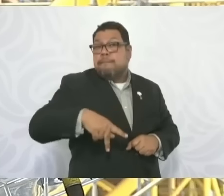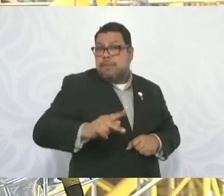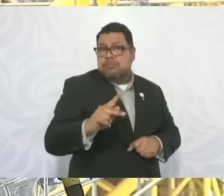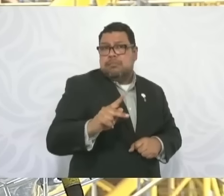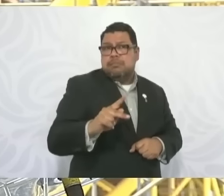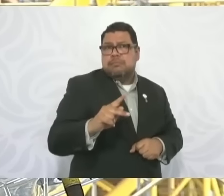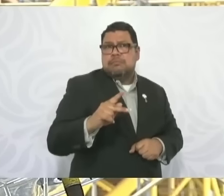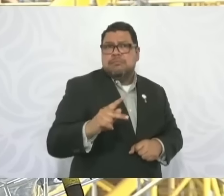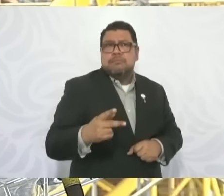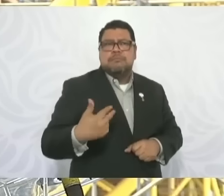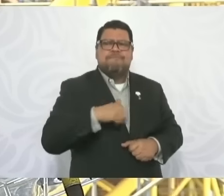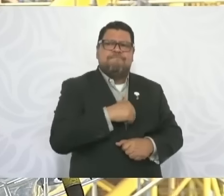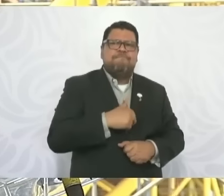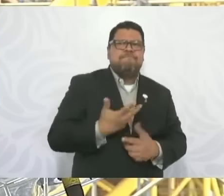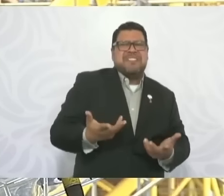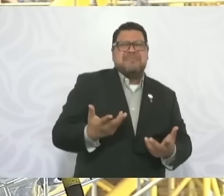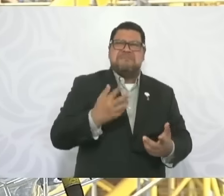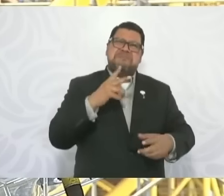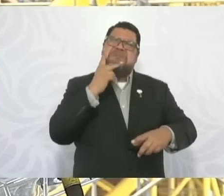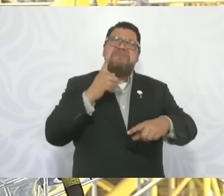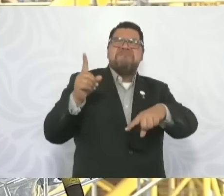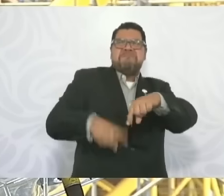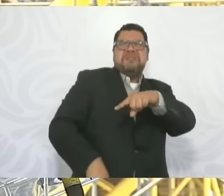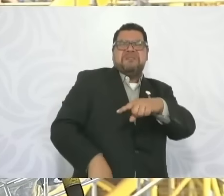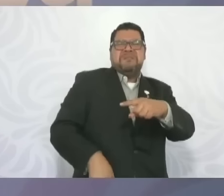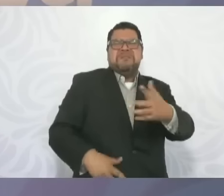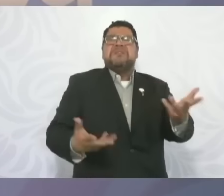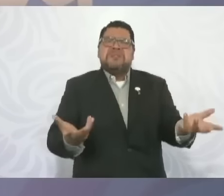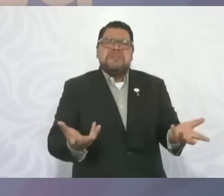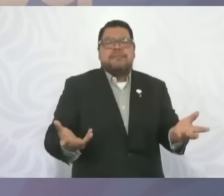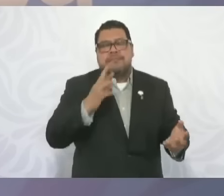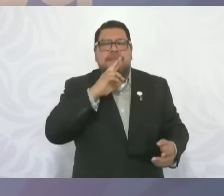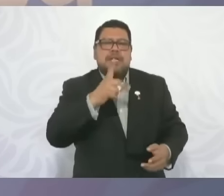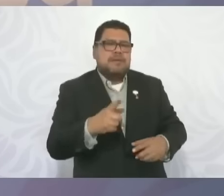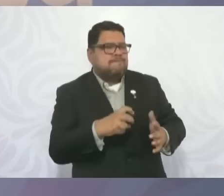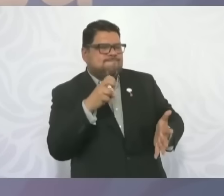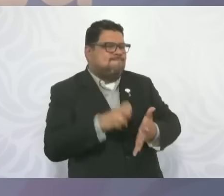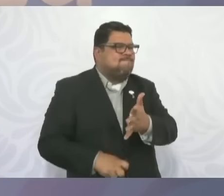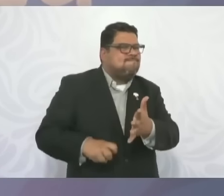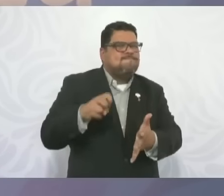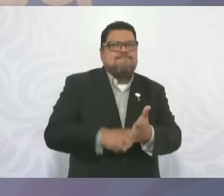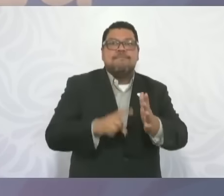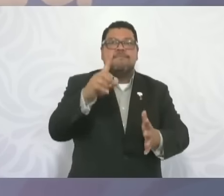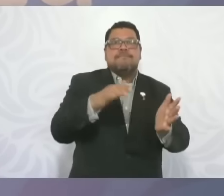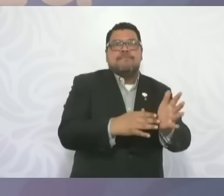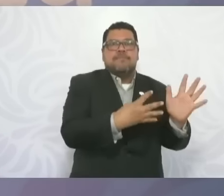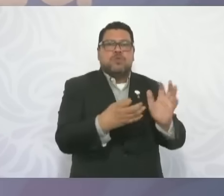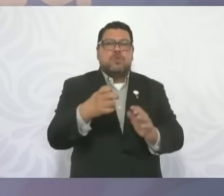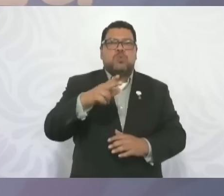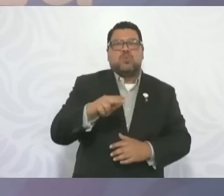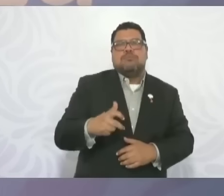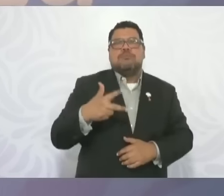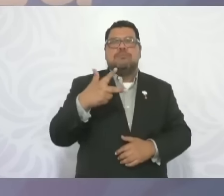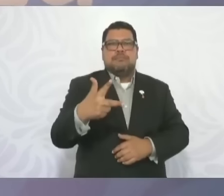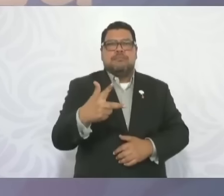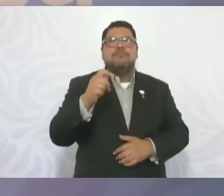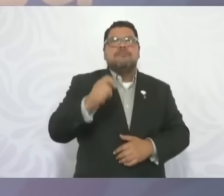en vez de sanear la institución de malas prácticas a partir principalmente de 1988, el objetivo fue